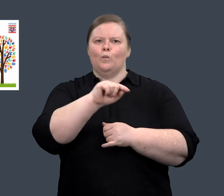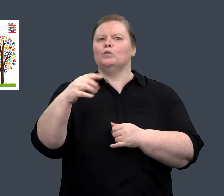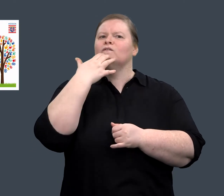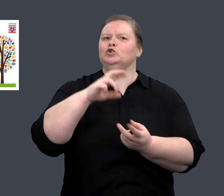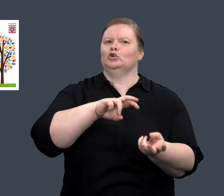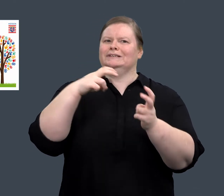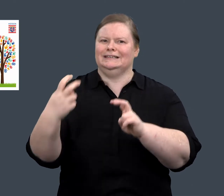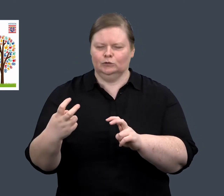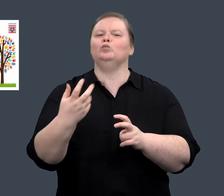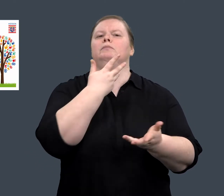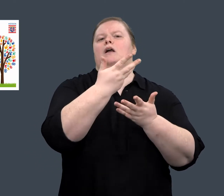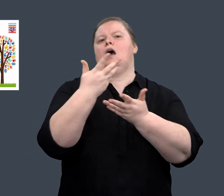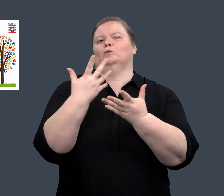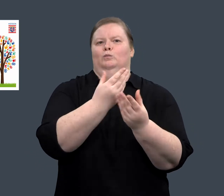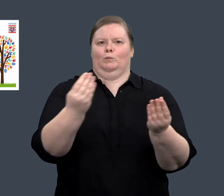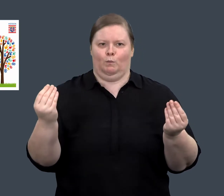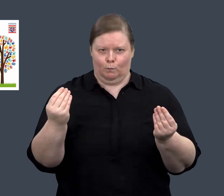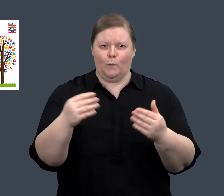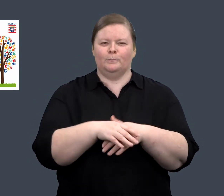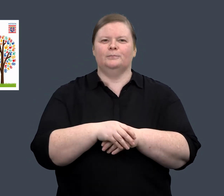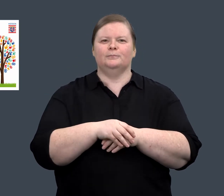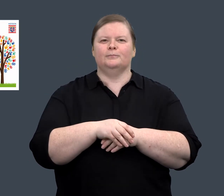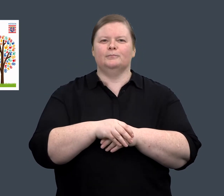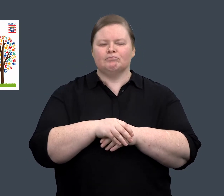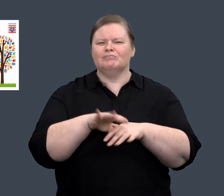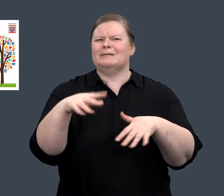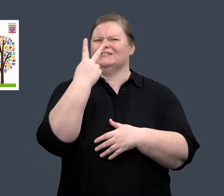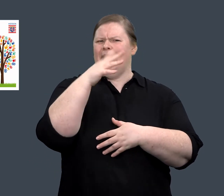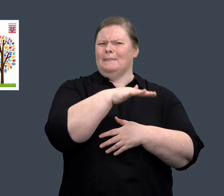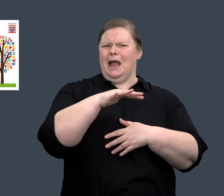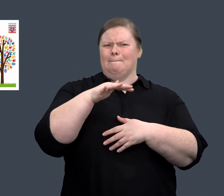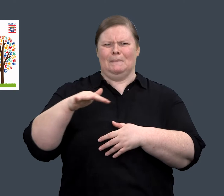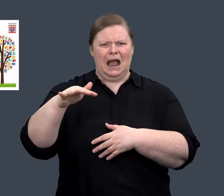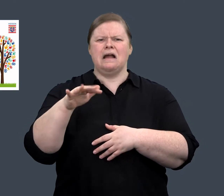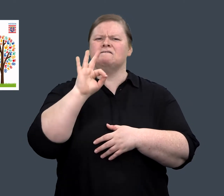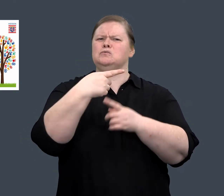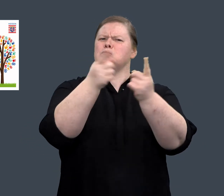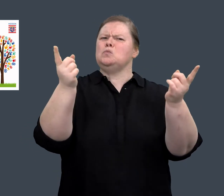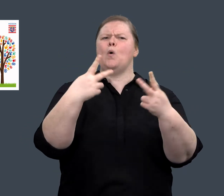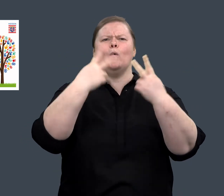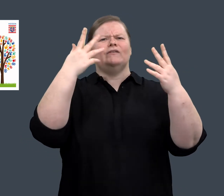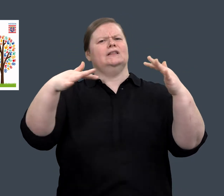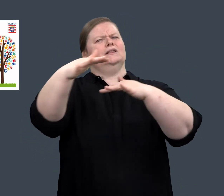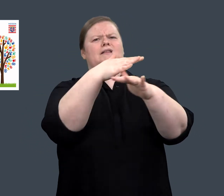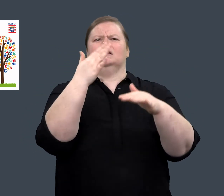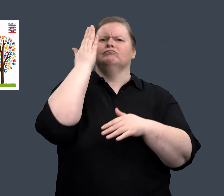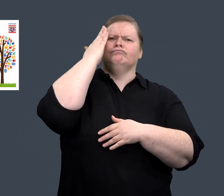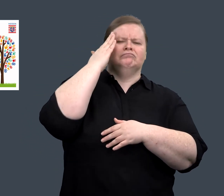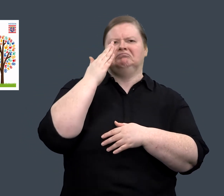zur Umsetzung der Barrierefreiheit in Hessen dienen. Zwei Bereiche, die weniger als beispielsweise